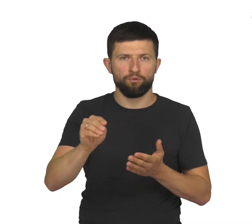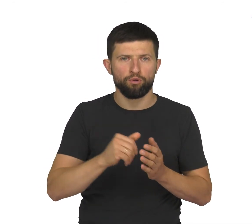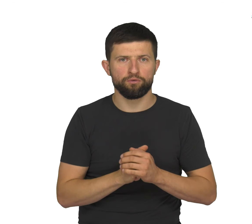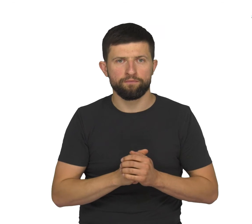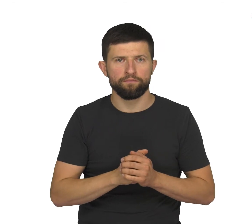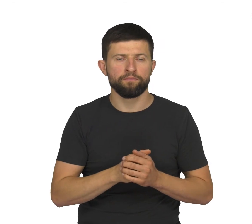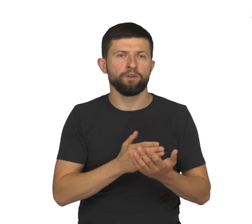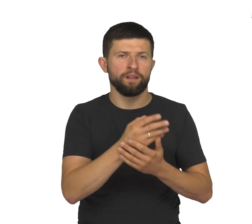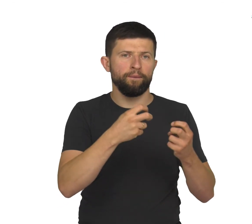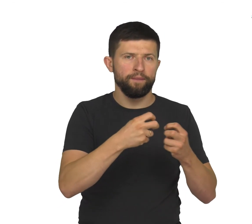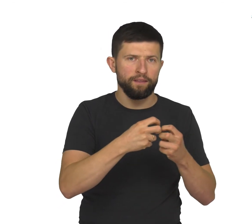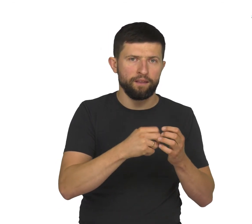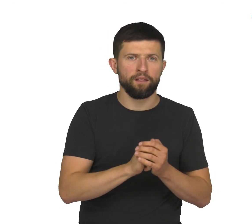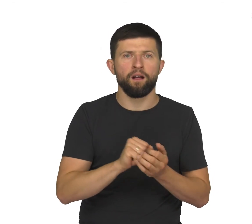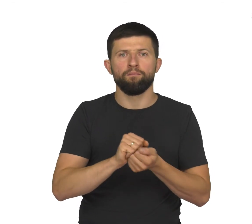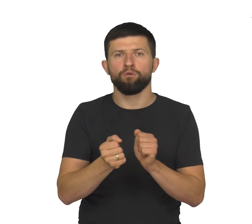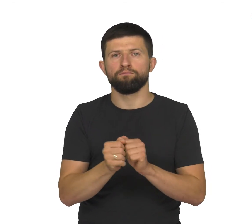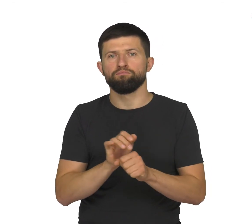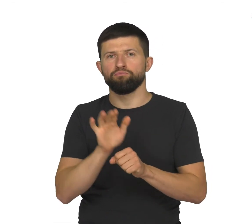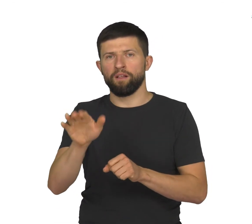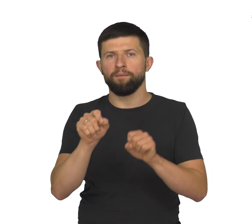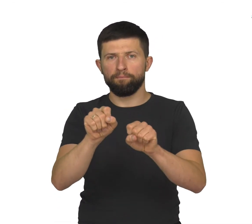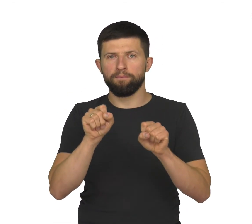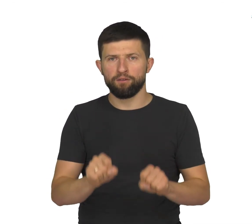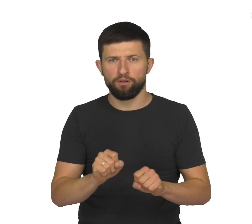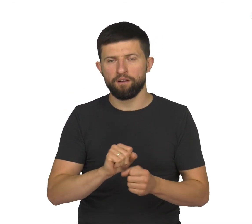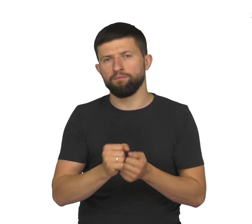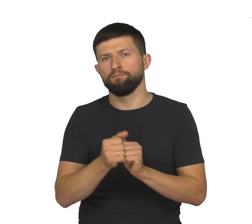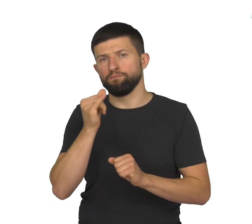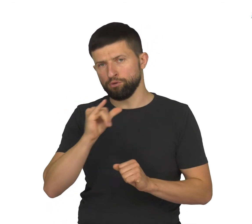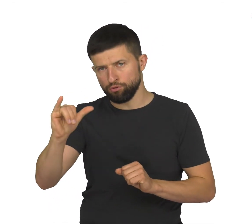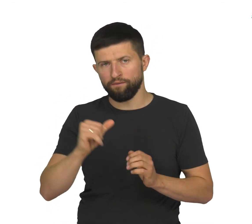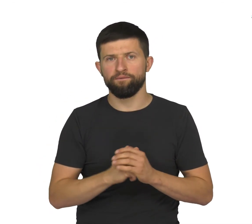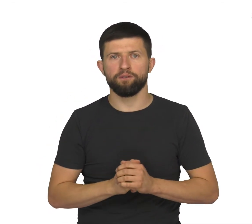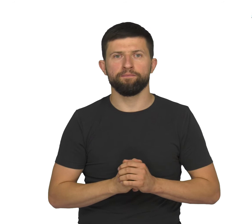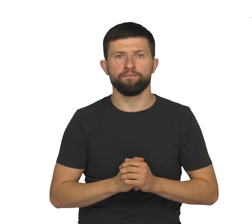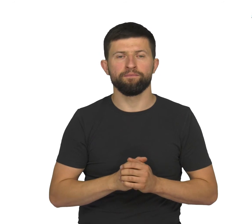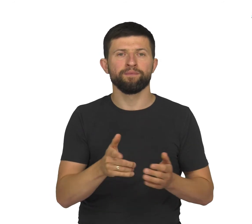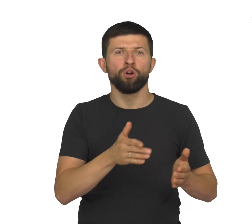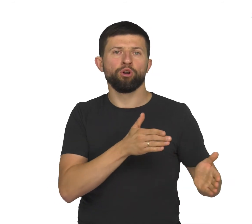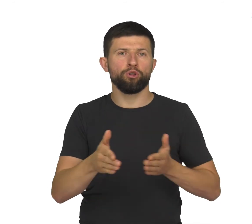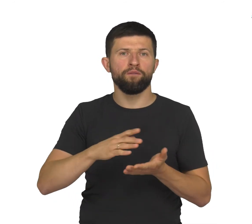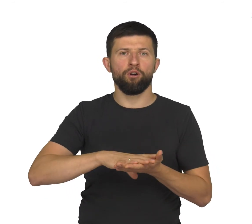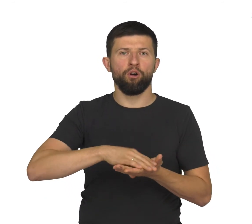znajdziesz w swojej skrzynce odbiorczej, na swoim koncie „Mój GOV” dostaniesz się do niej po zalogowaniu